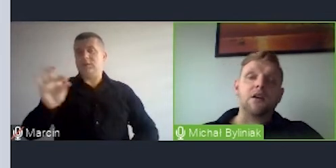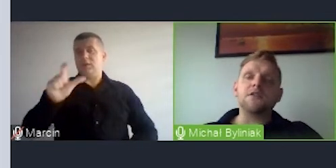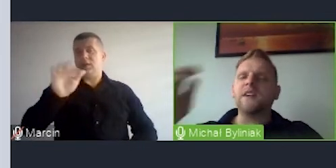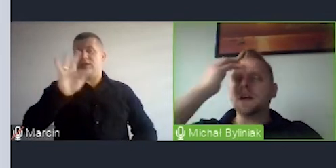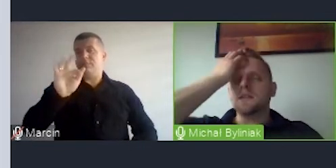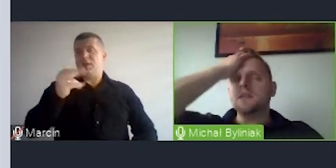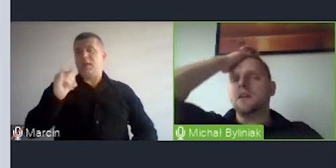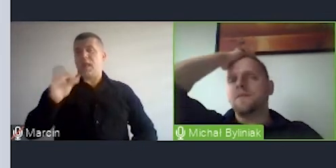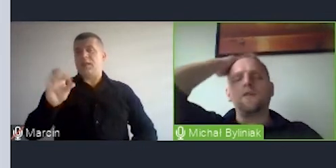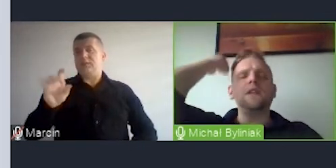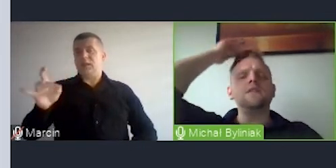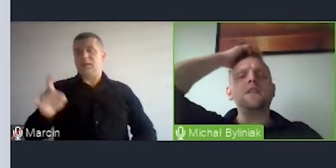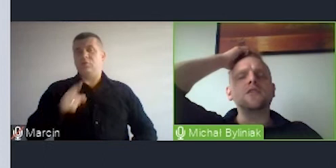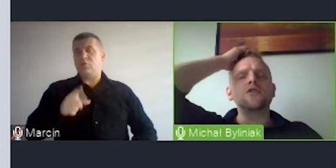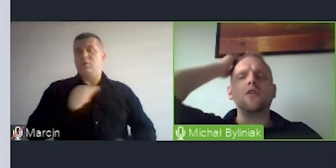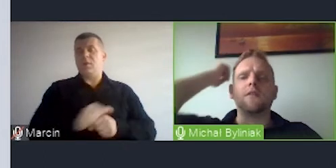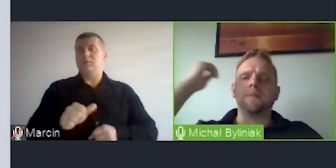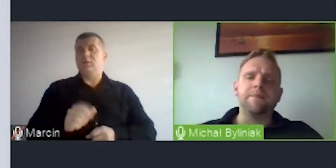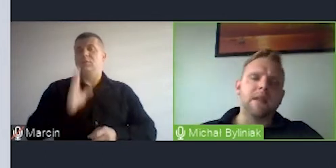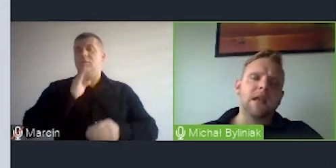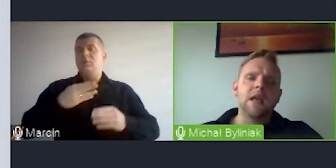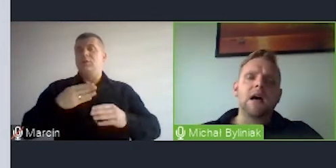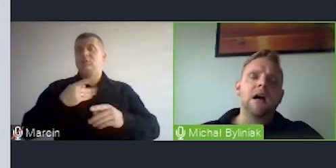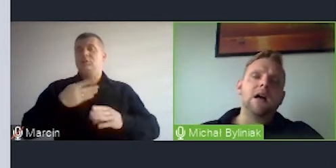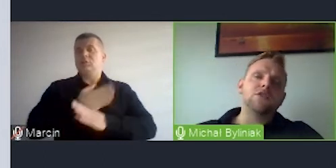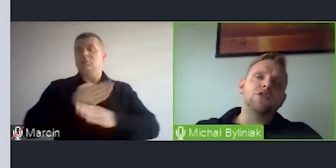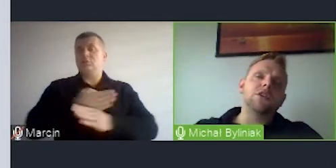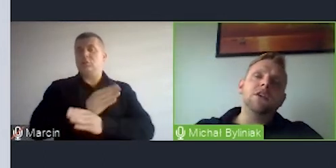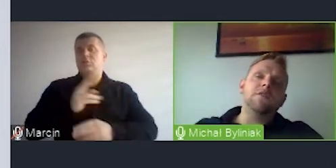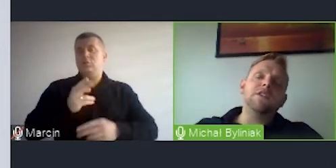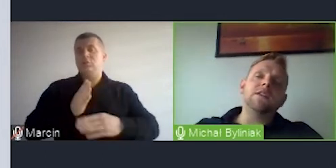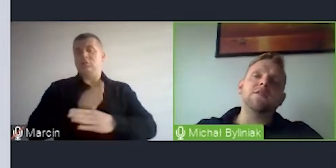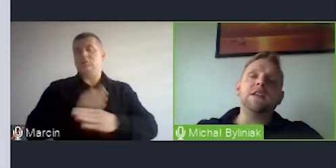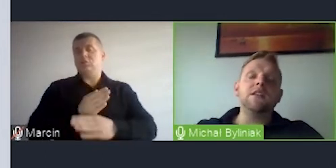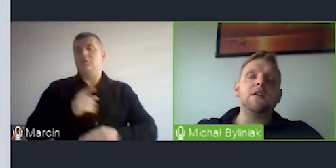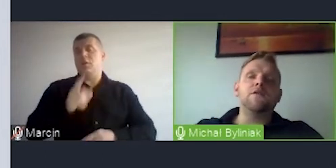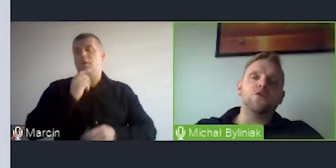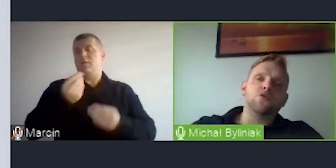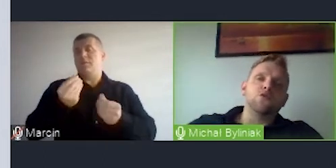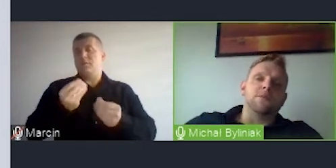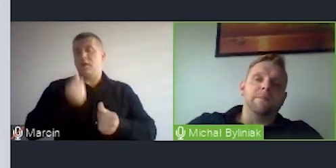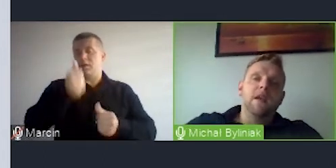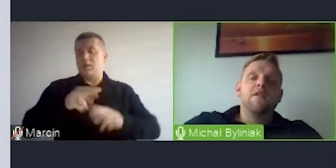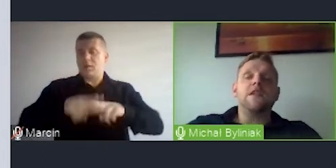Crowd financing to finansowanie krzyżowe, czyli finansowanie jednego funduszu drugim.